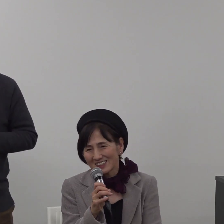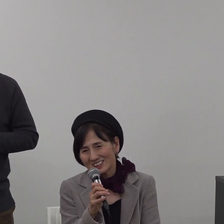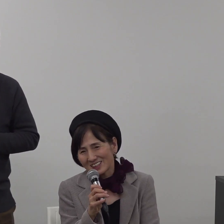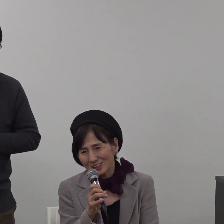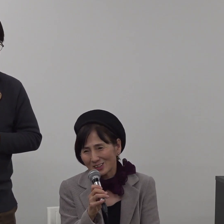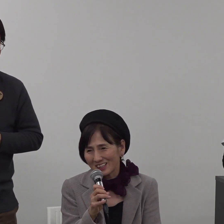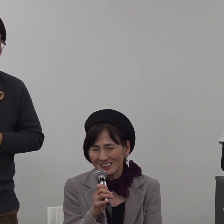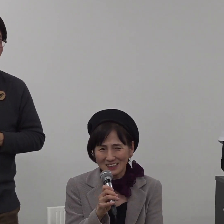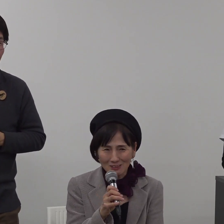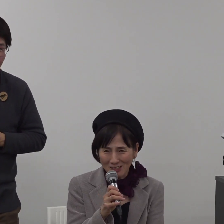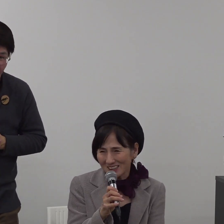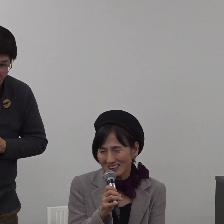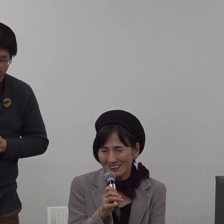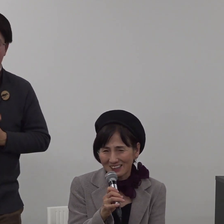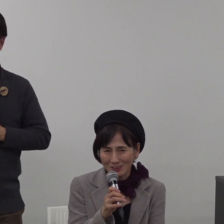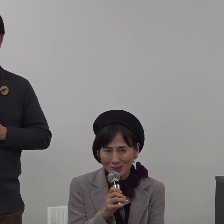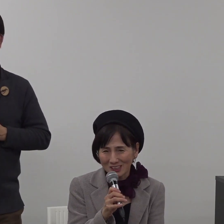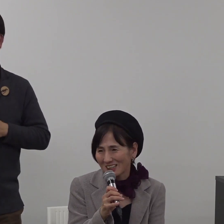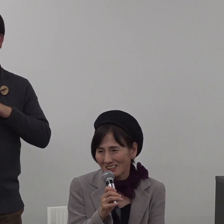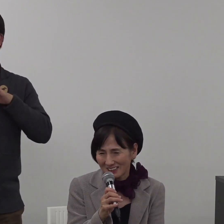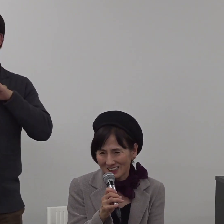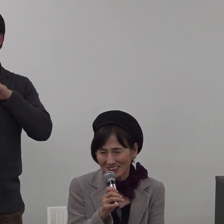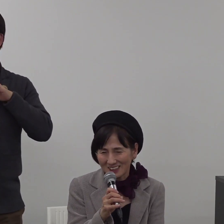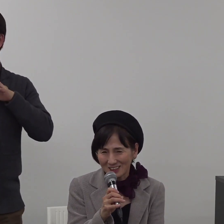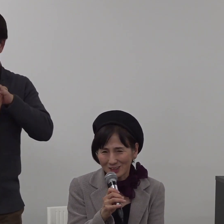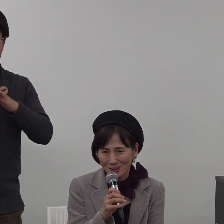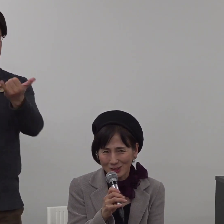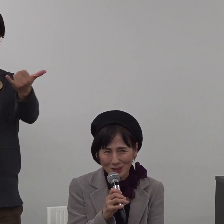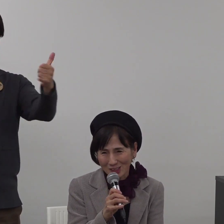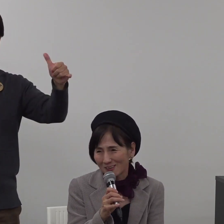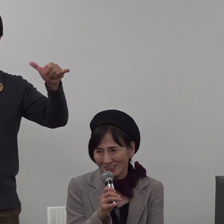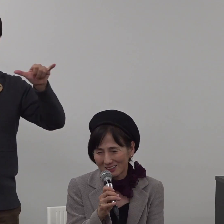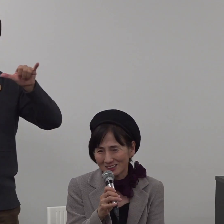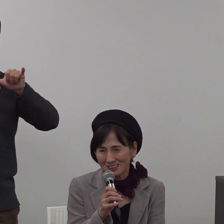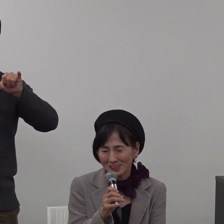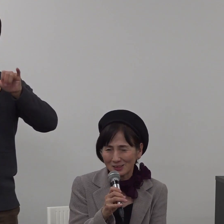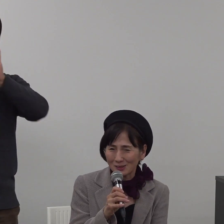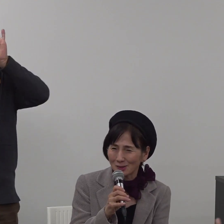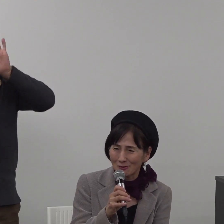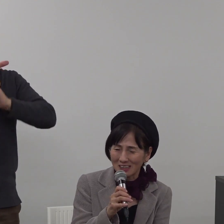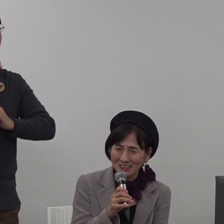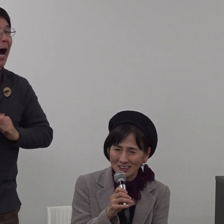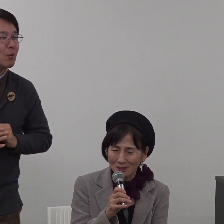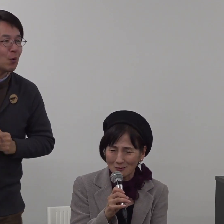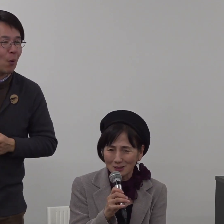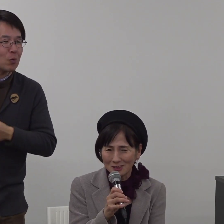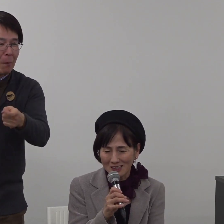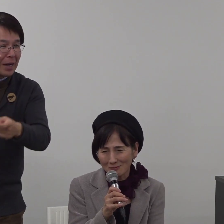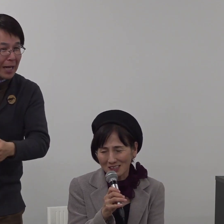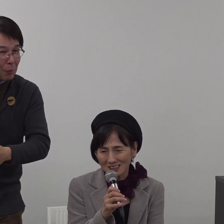それが一番社会に伝わる言葉だった と思うので